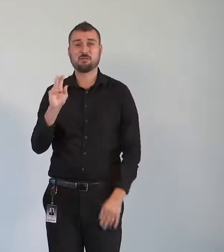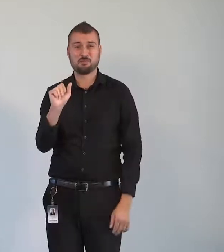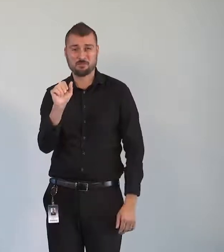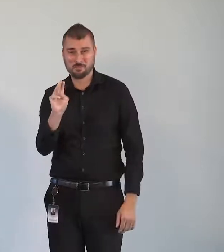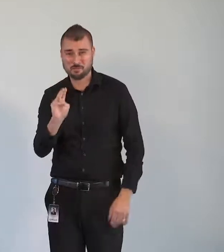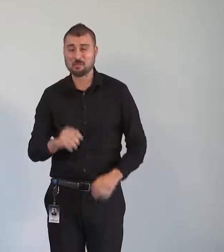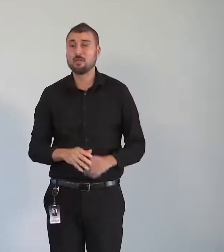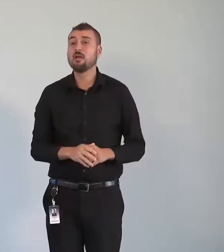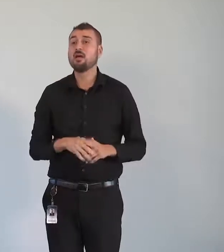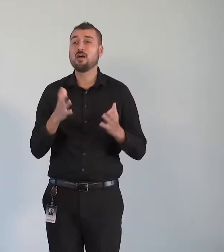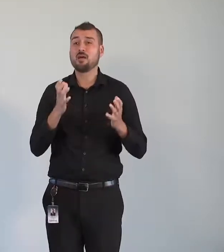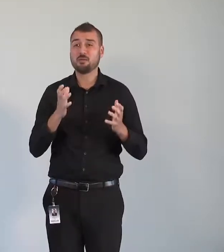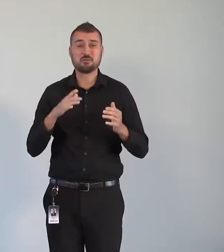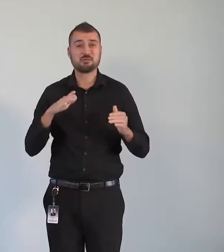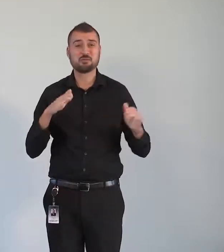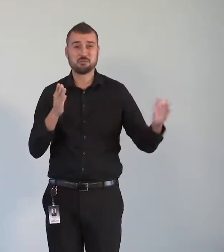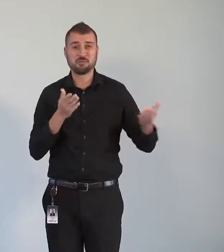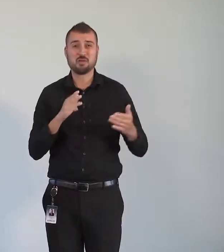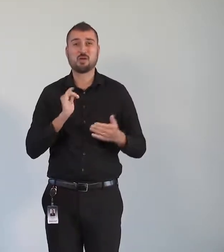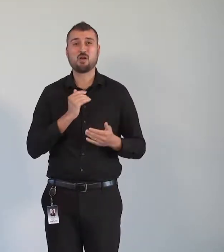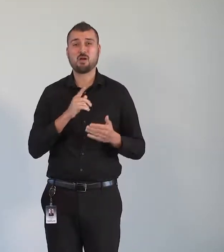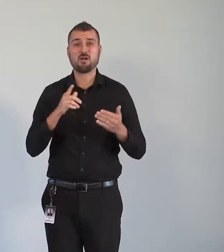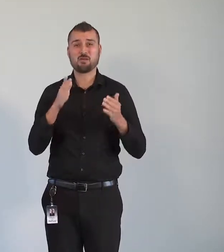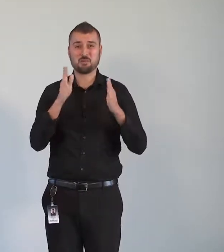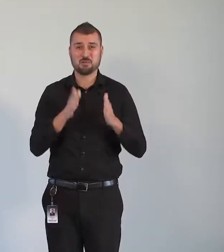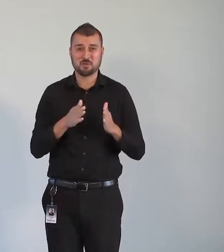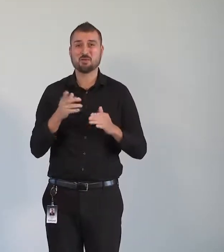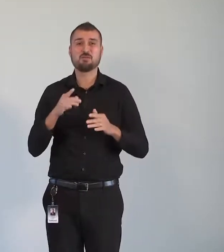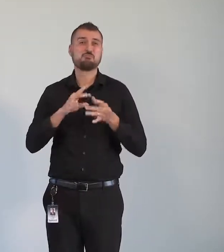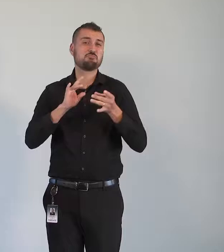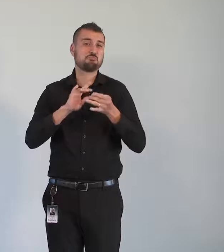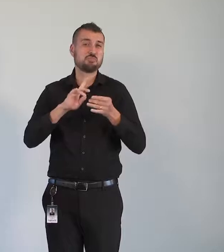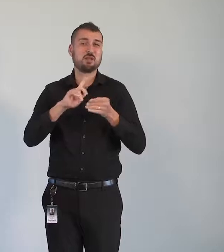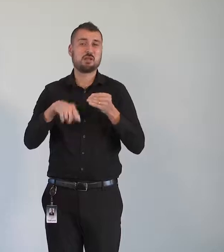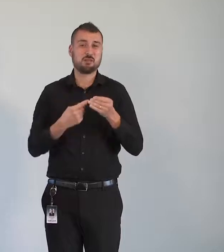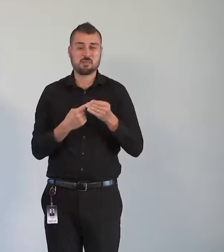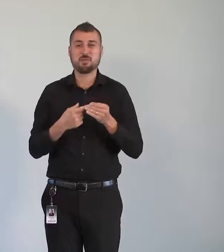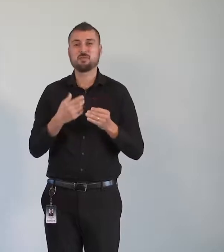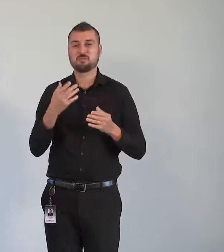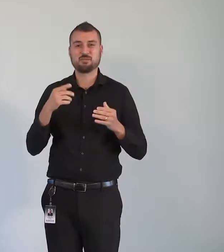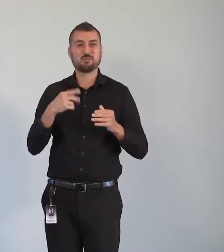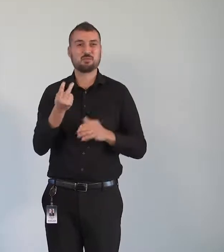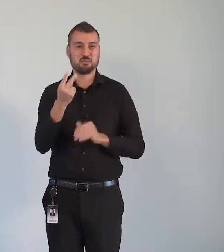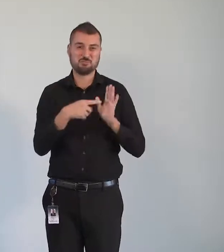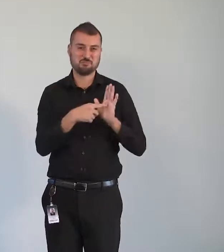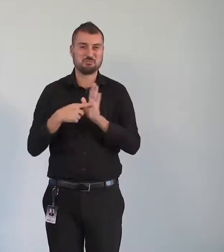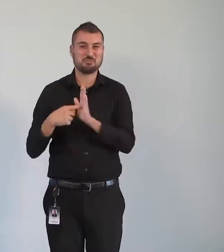Me gustaría invitar a nuestra curadora, la Dra. Tara Hedrick , quien compartirá más sobre estas dos exhibiciones bellamente combinadas. Muchas gracias a Tara